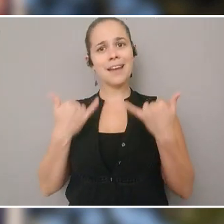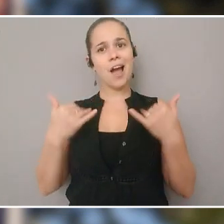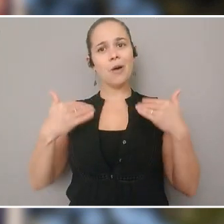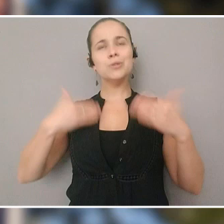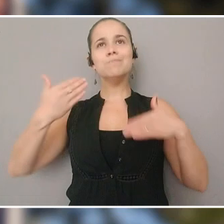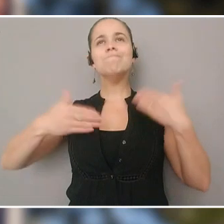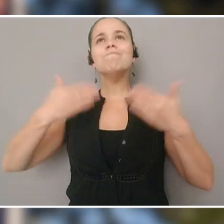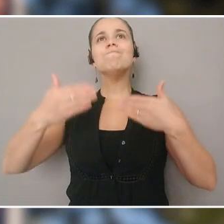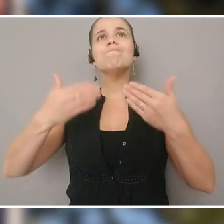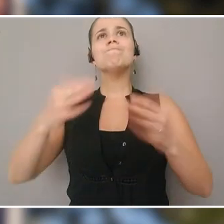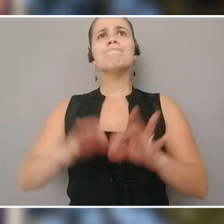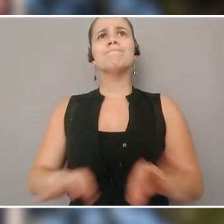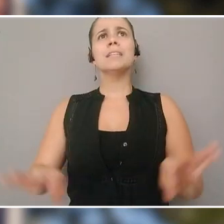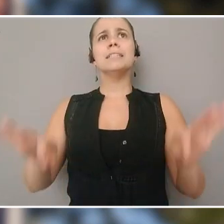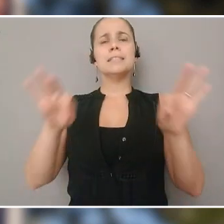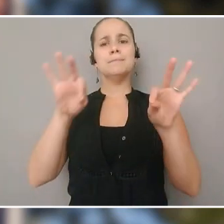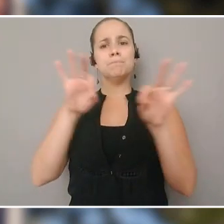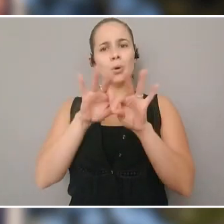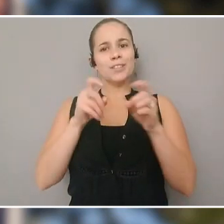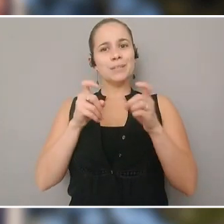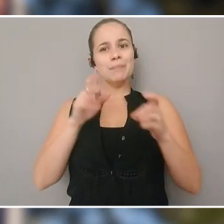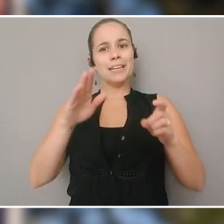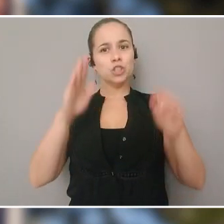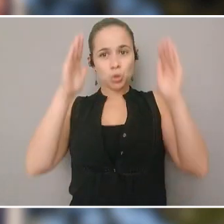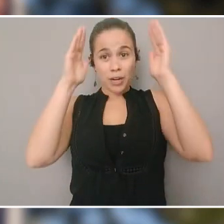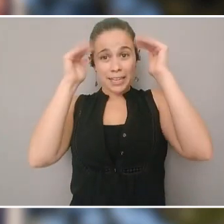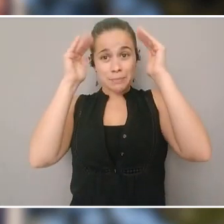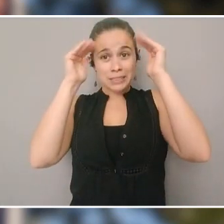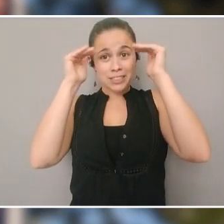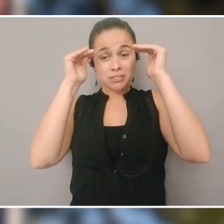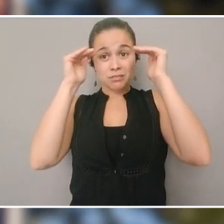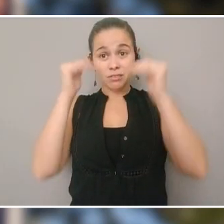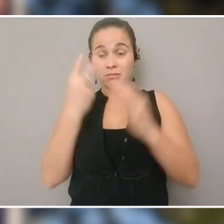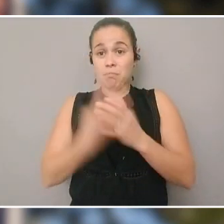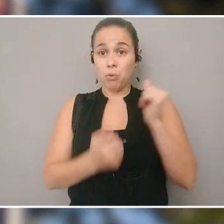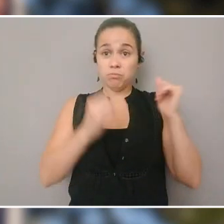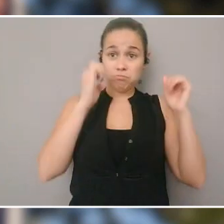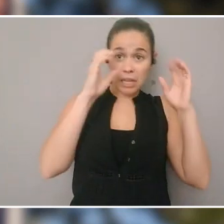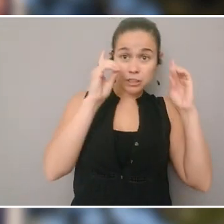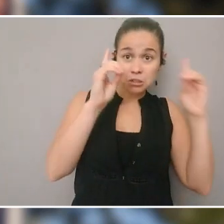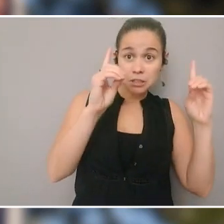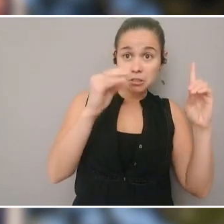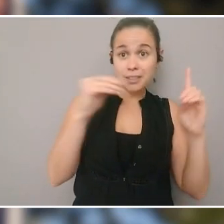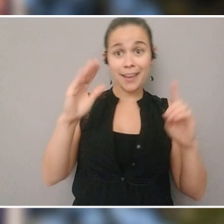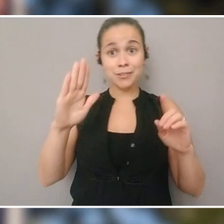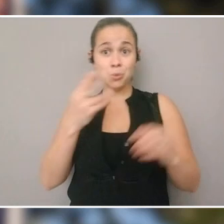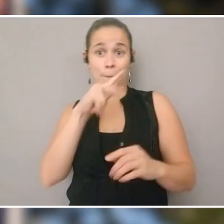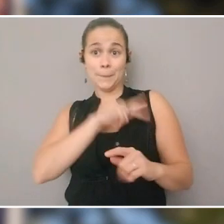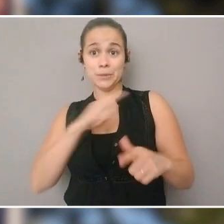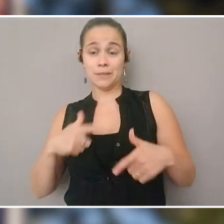importante que manejen sus expectativas